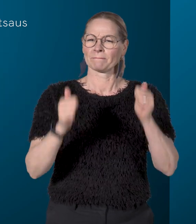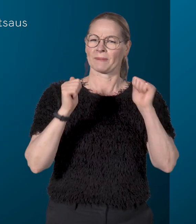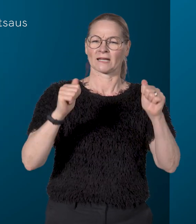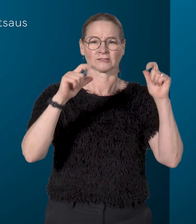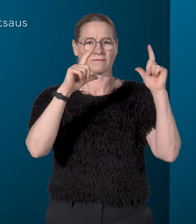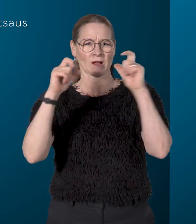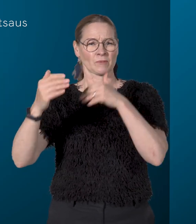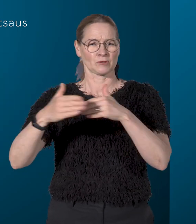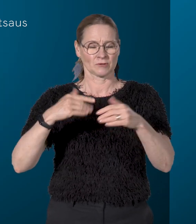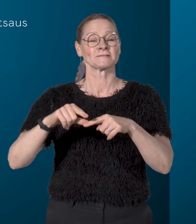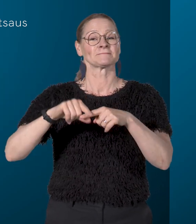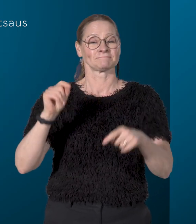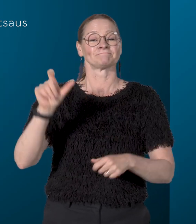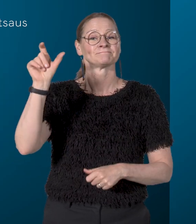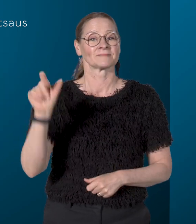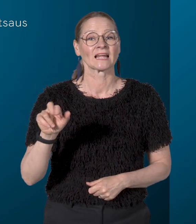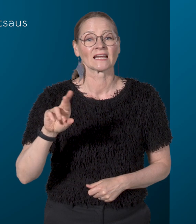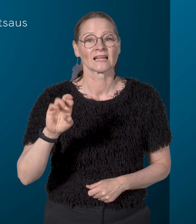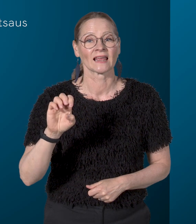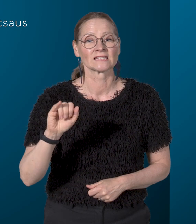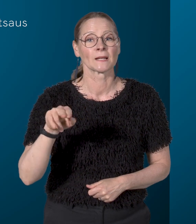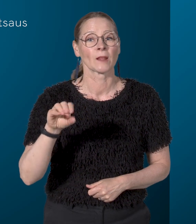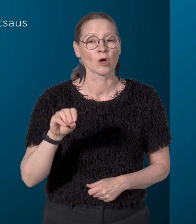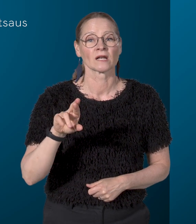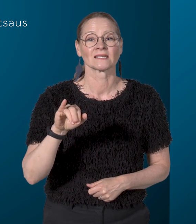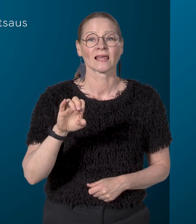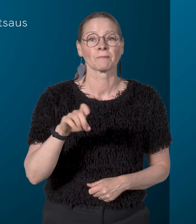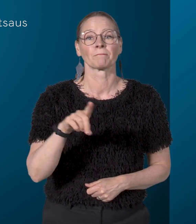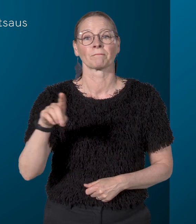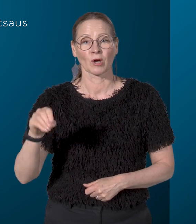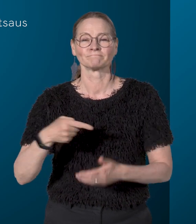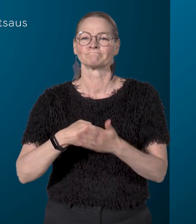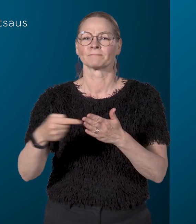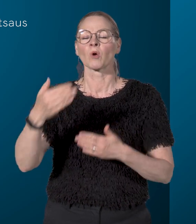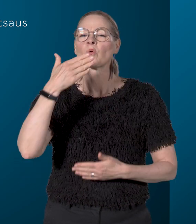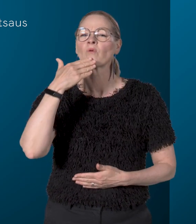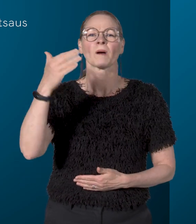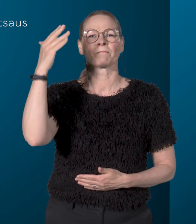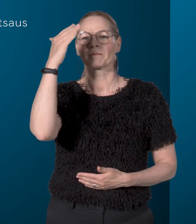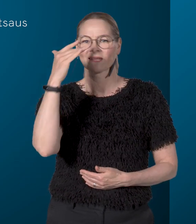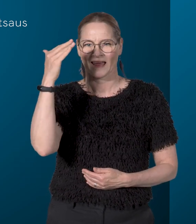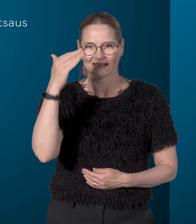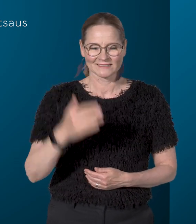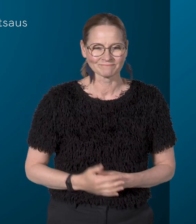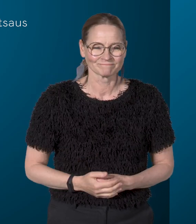Parhaaksi valokuvaustyöksi valittiin Reino Rieppon Hyvä mieli.